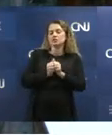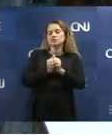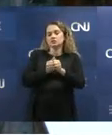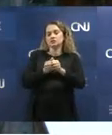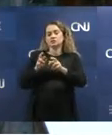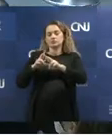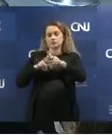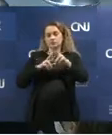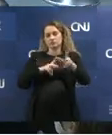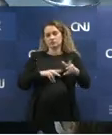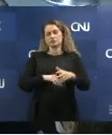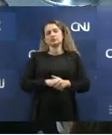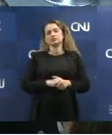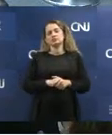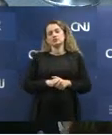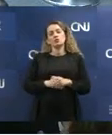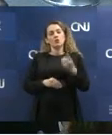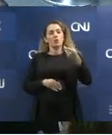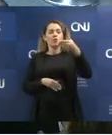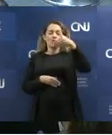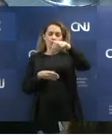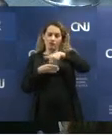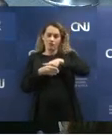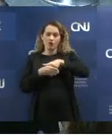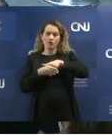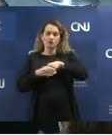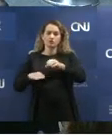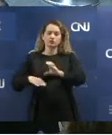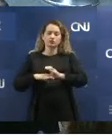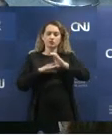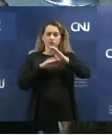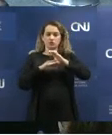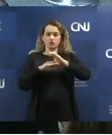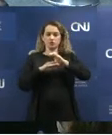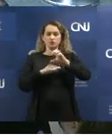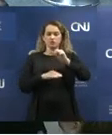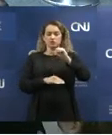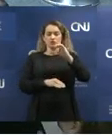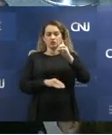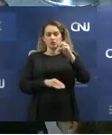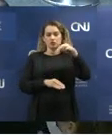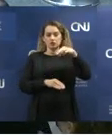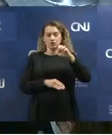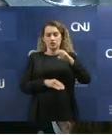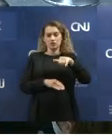Como vota a Vossa Excelência, conselheiro Sidney Madruga? Senhor presidente,